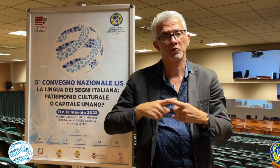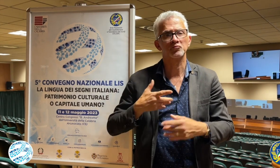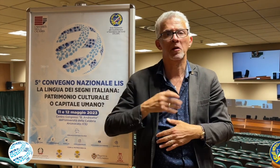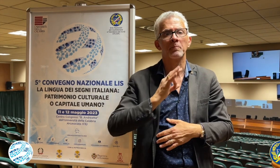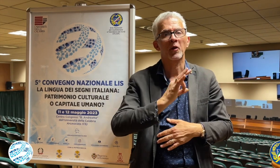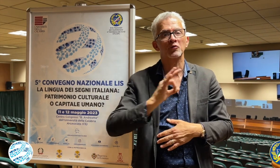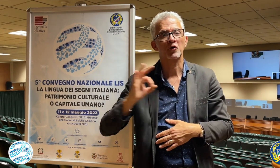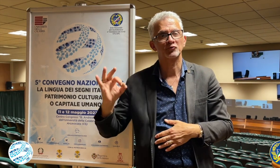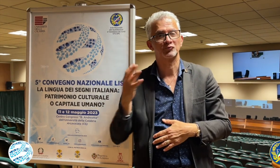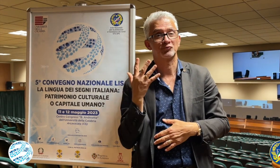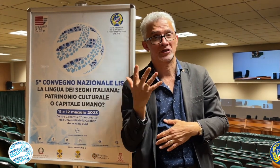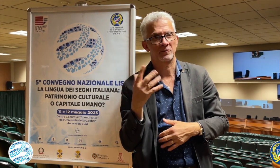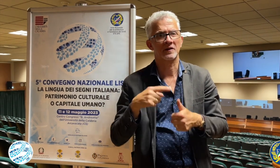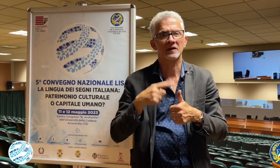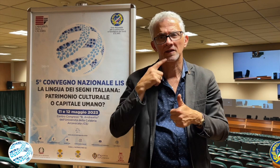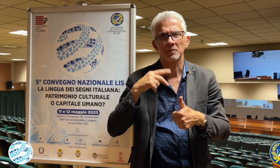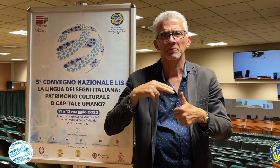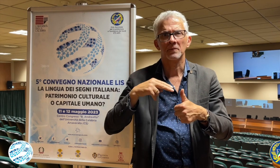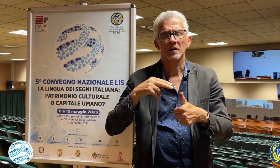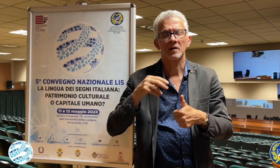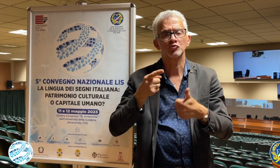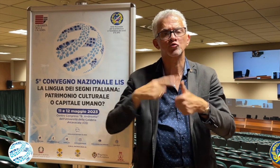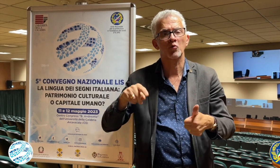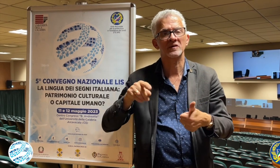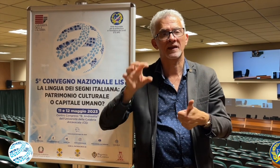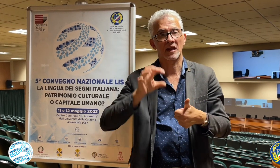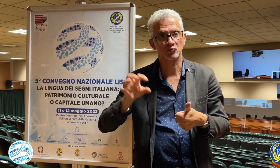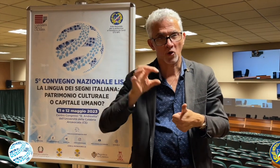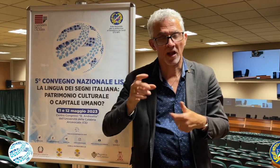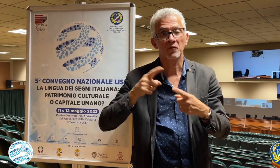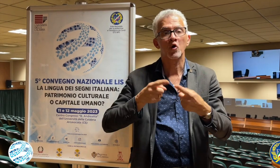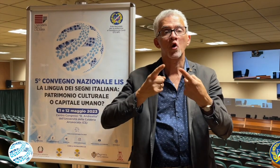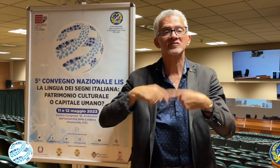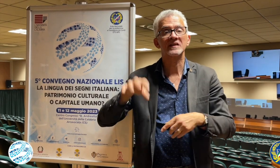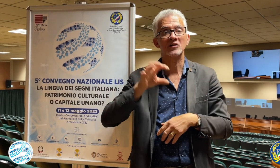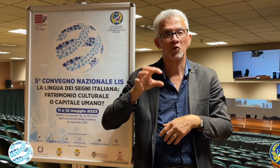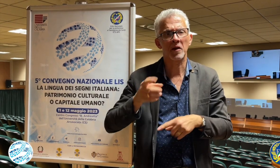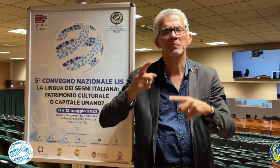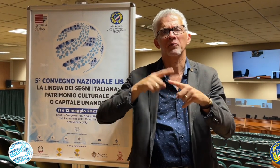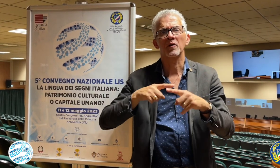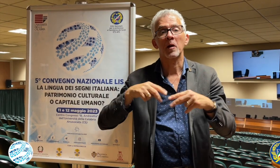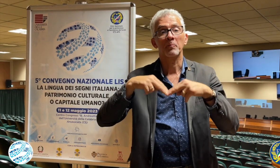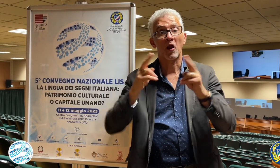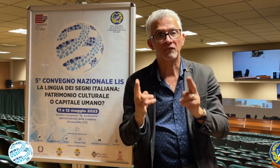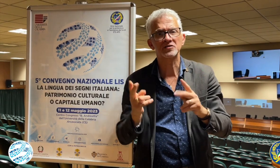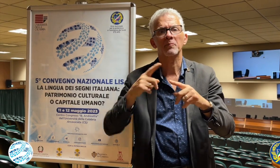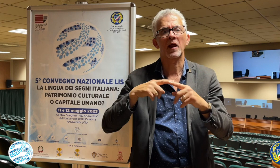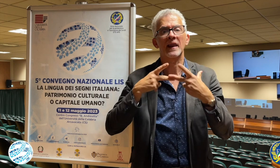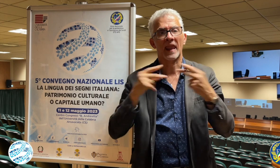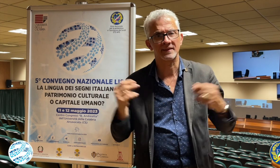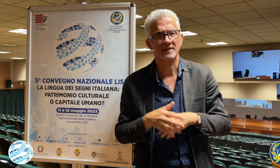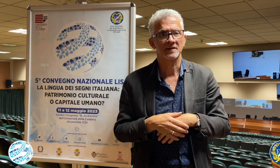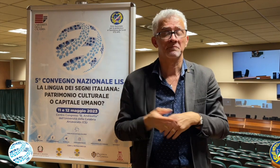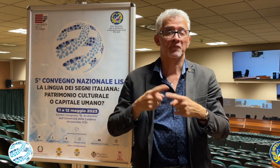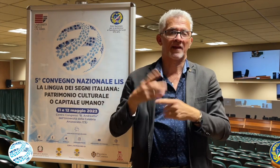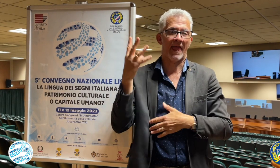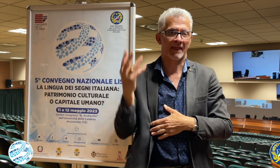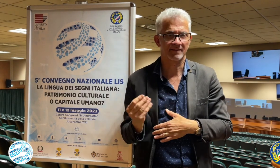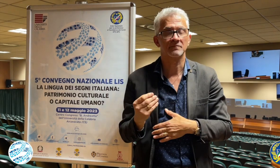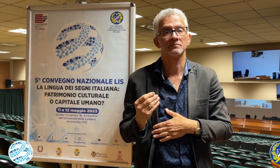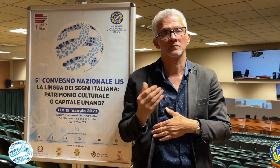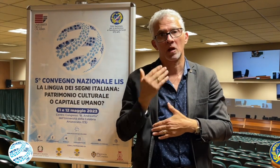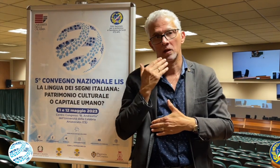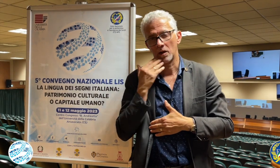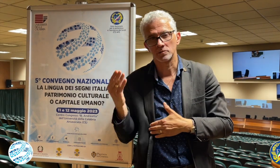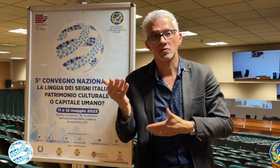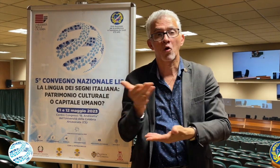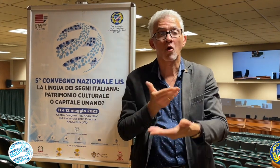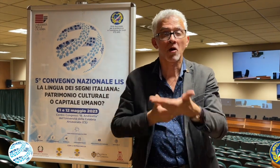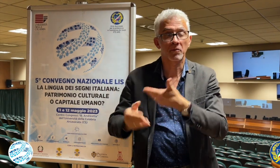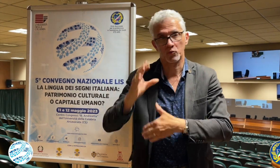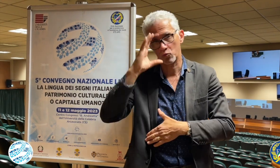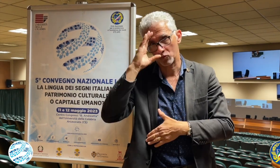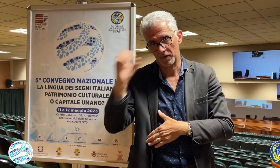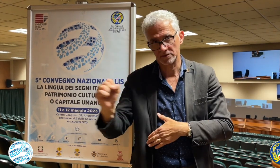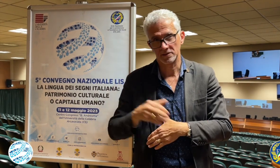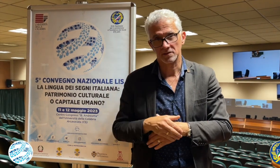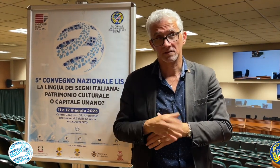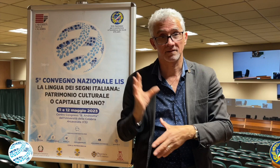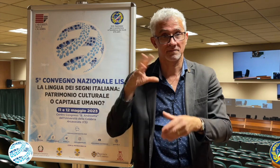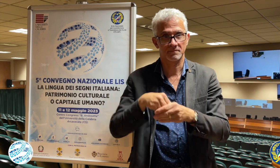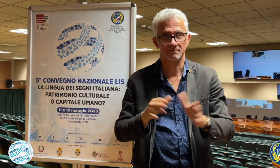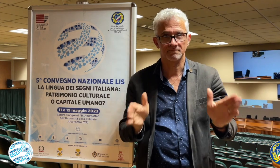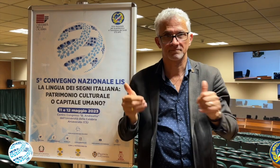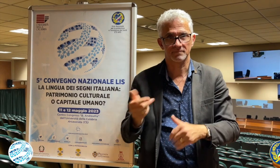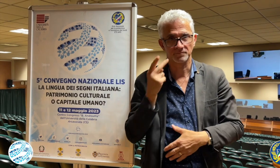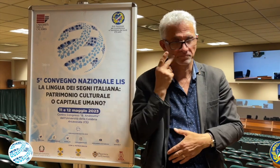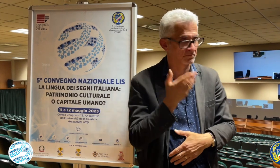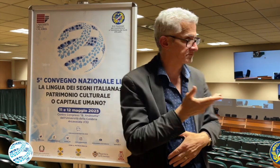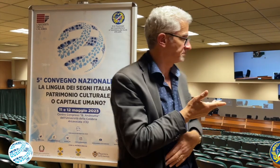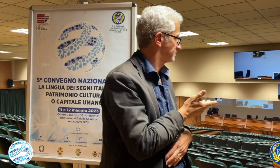ringrazio inoltre la Giunta Regionale, il Consiglio Regionale, la Provincia, la città di Rende e l’Università della Calabria per aver messo a disposizione l’Aula Magna.